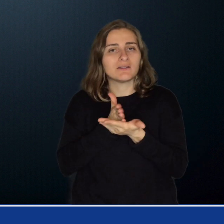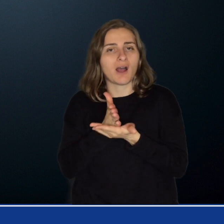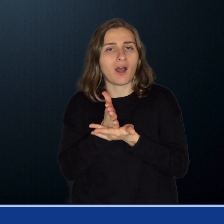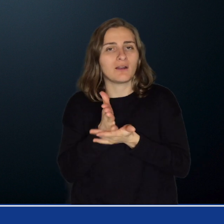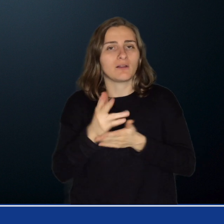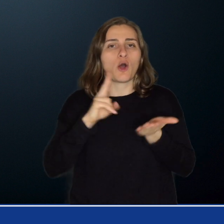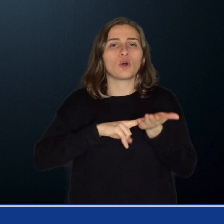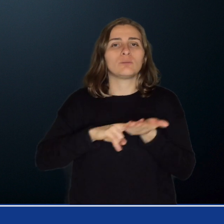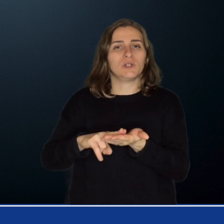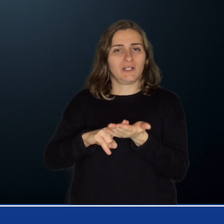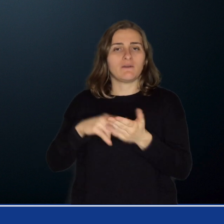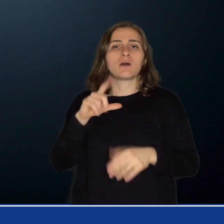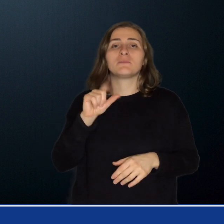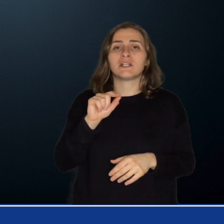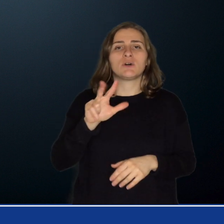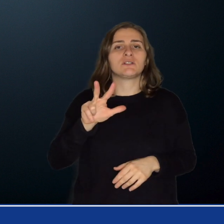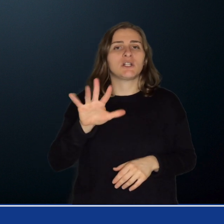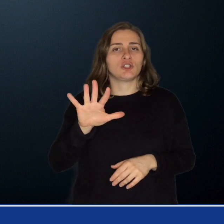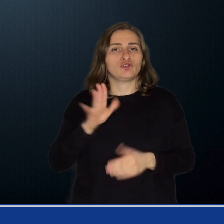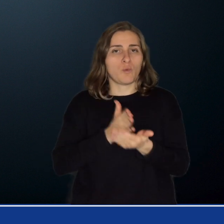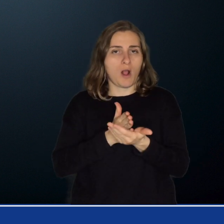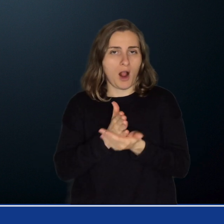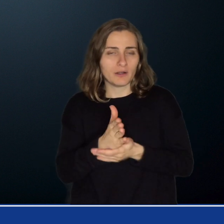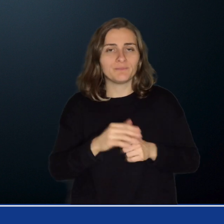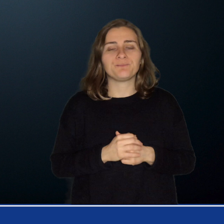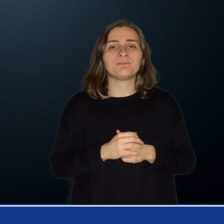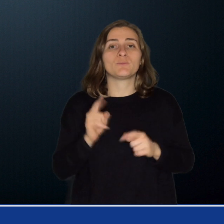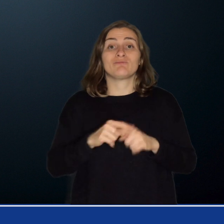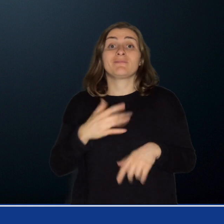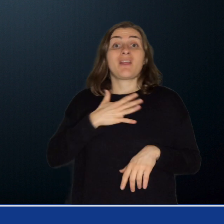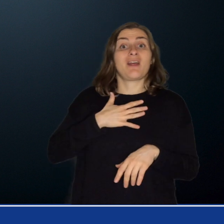che abbiano maturato un’anzianità contributiva pari almeno a 35 anni,